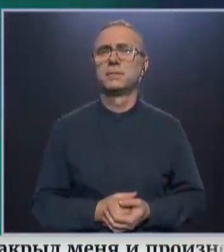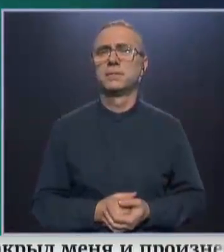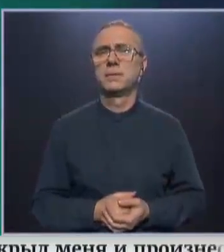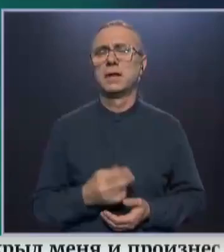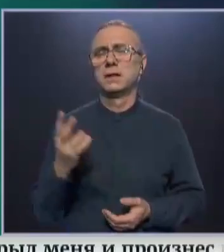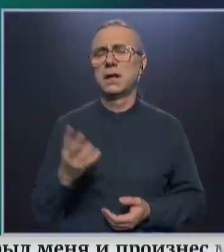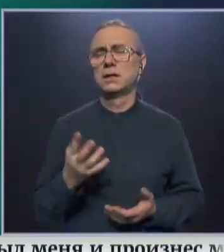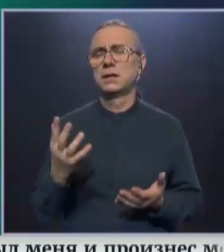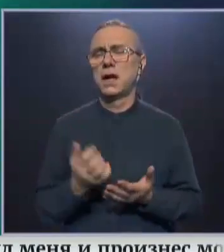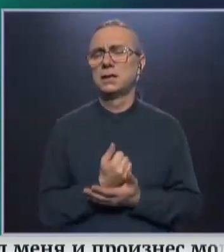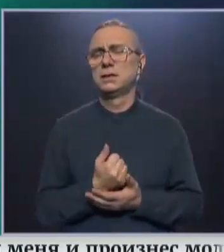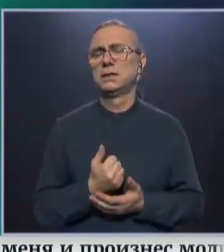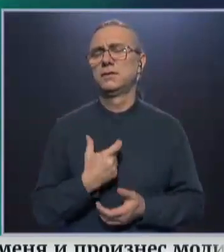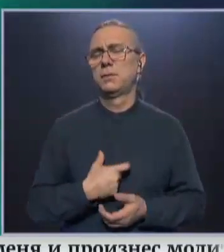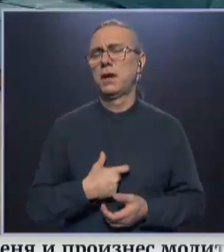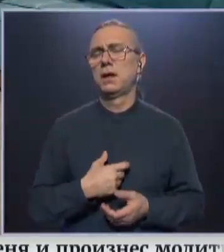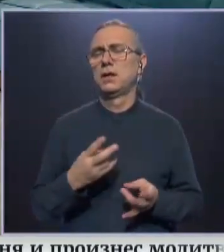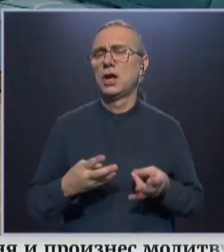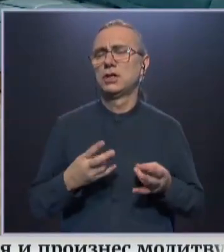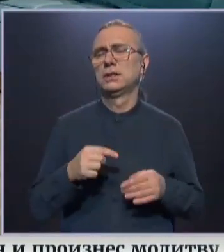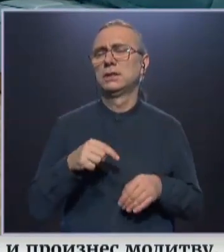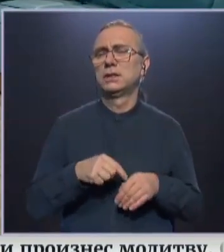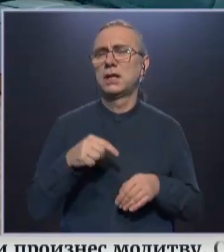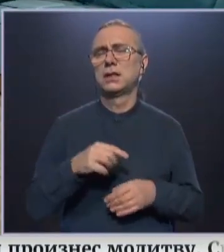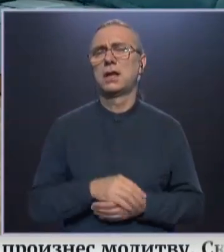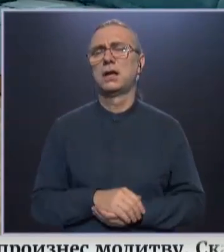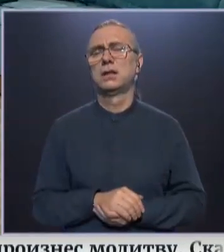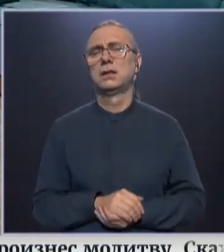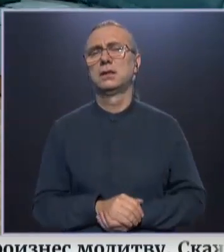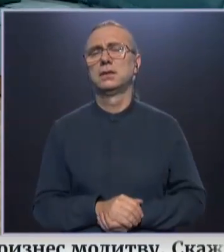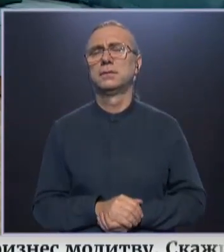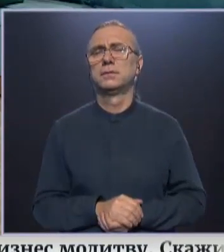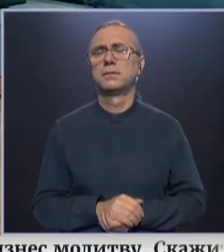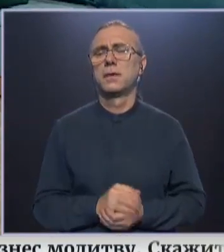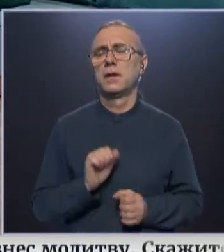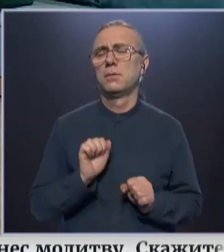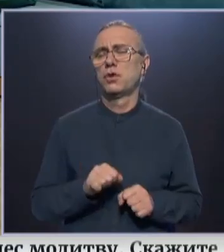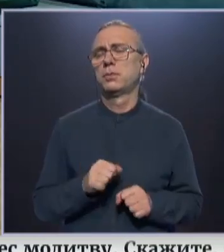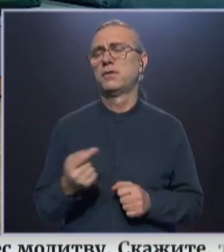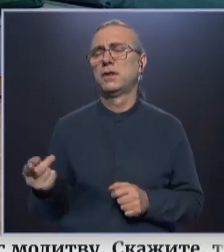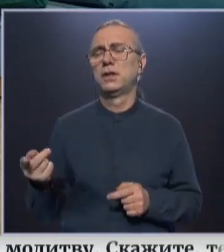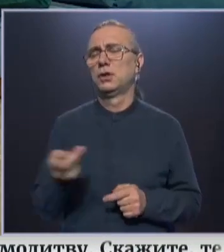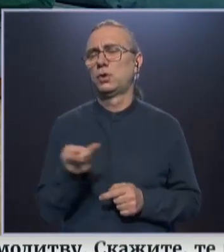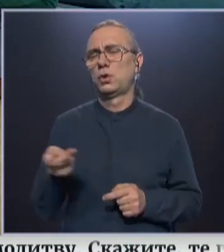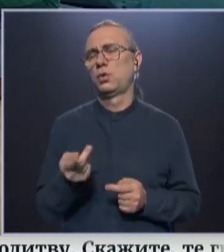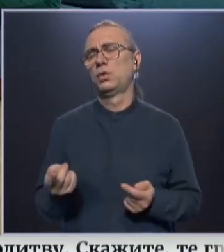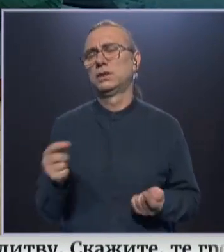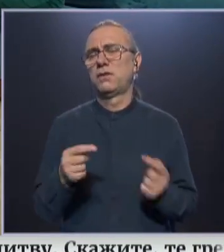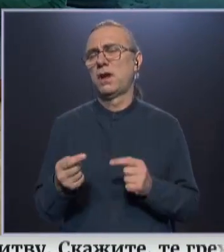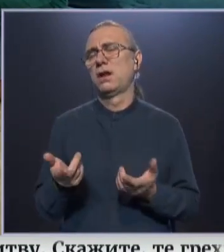в себе нежность и сострадание кто может быть и путалась нам доставляло много скорбей но является предлогом вашей